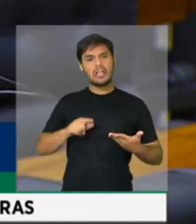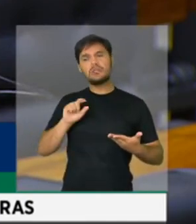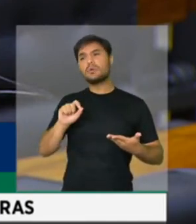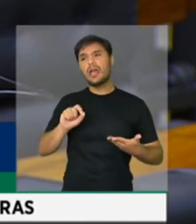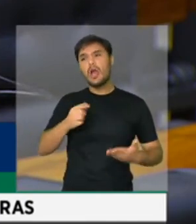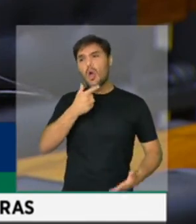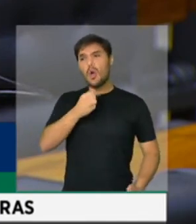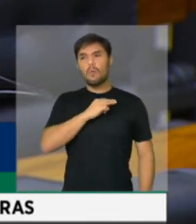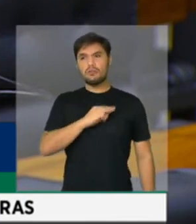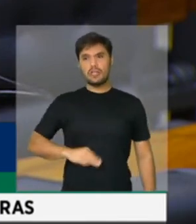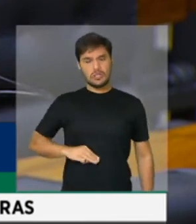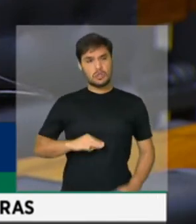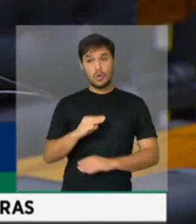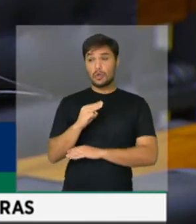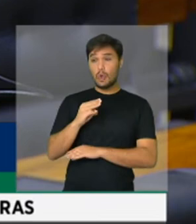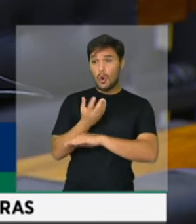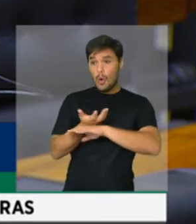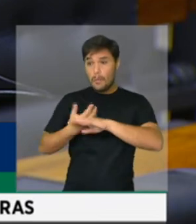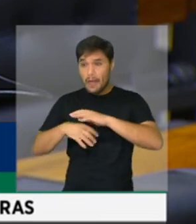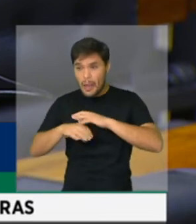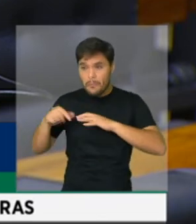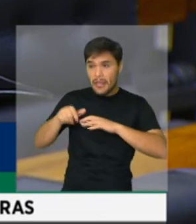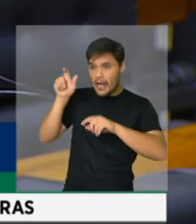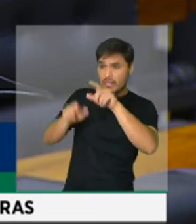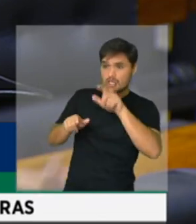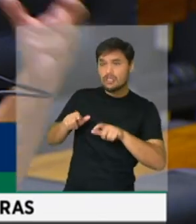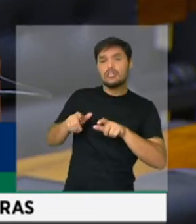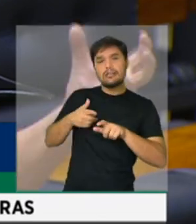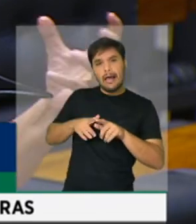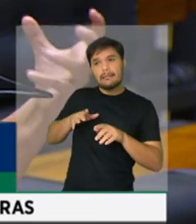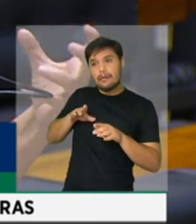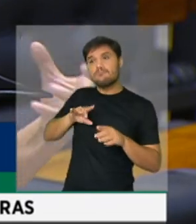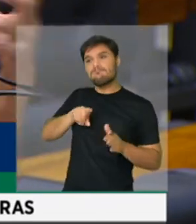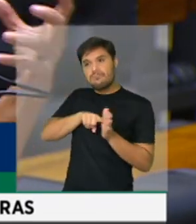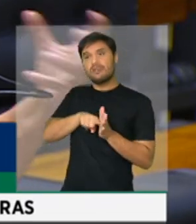APOIANDO UM GOVERNO QUE O MINISTRO DO MEIO AMBIENTE ESTÁ SOFRENDO INTERVENÇÃO,